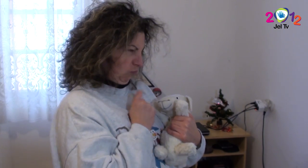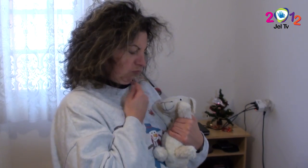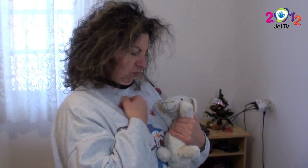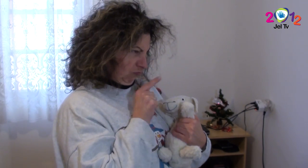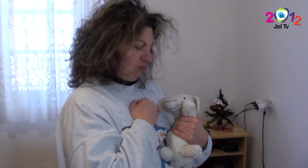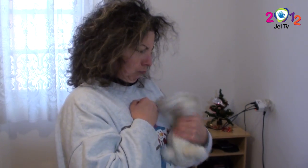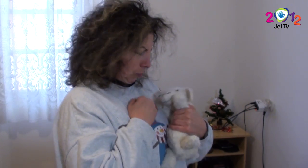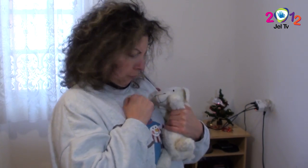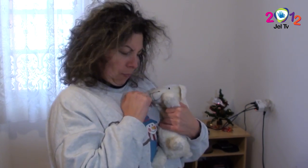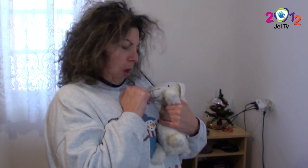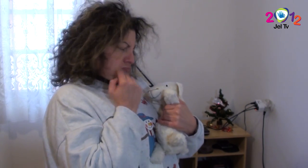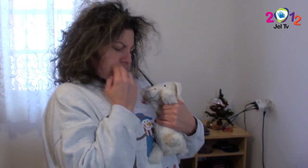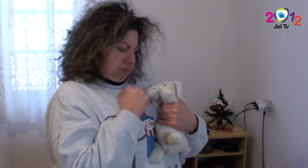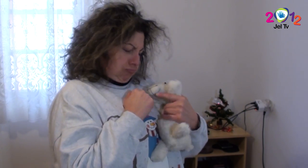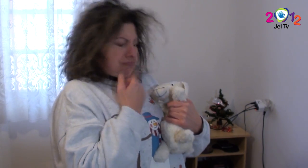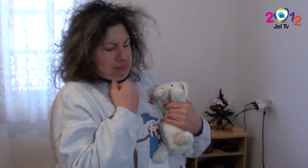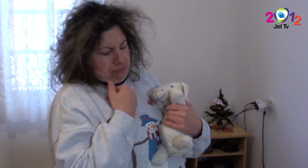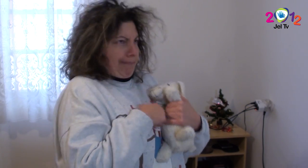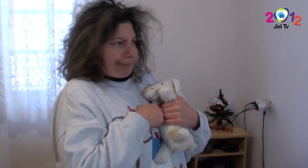Nekem tetszik. Tudom! Tudom!